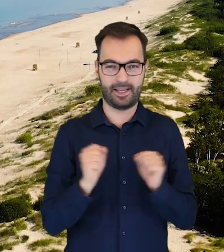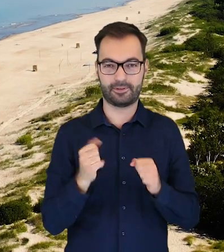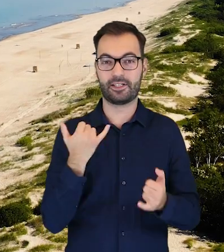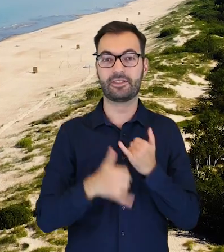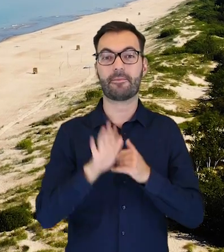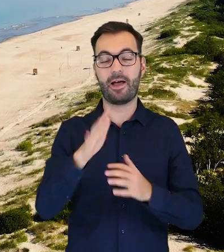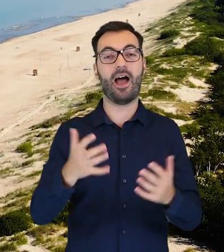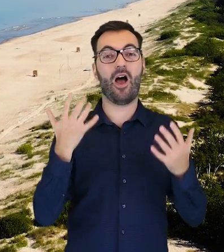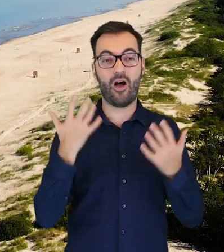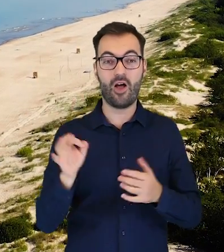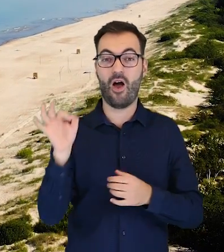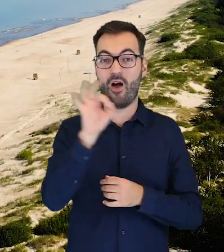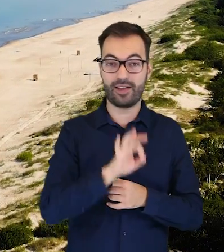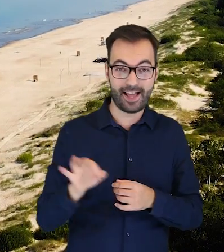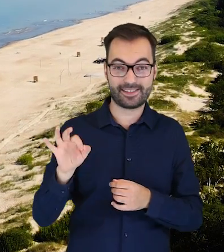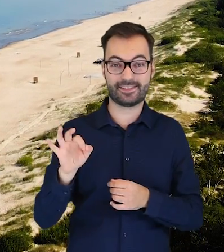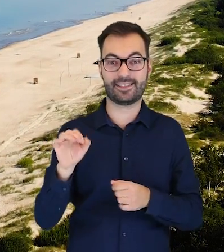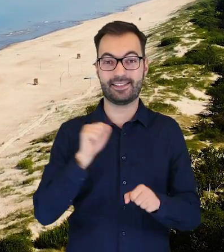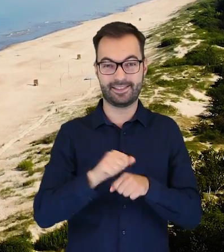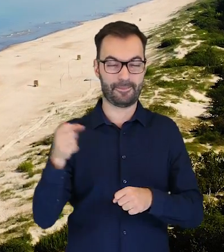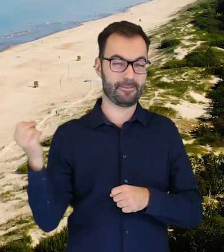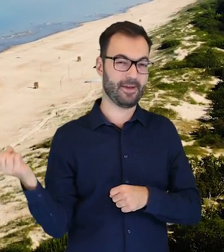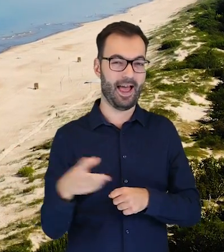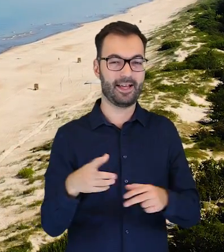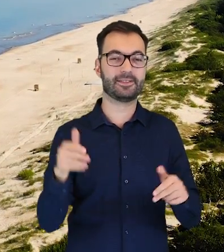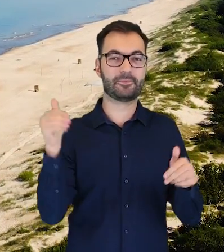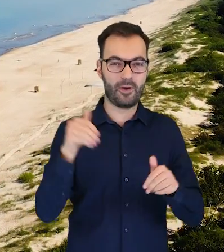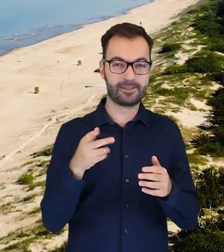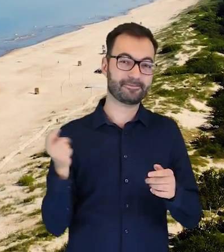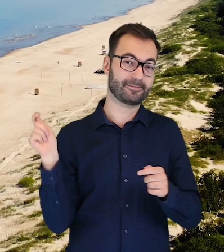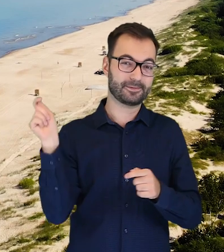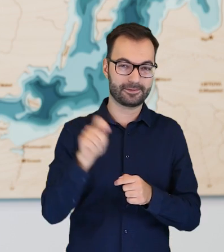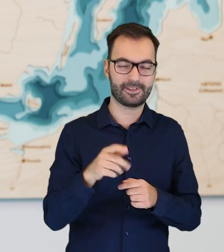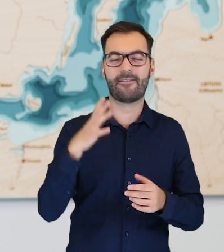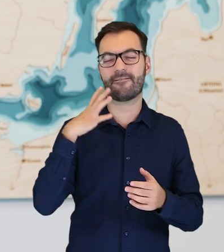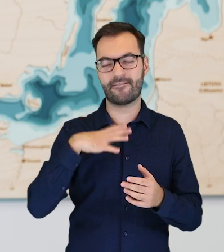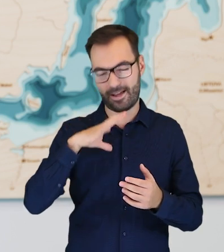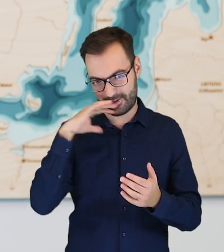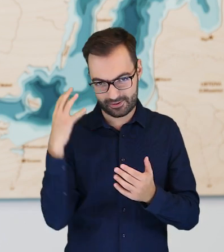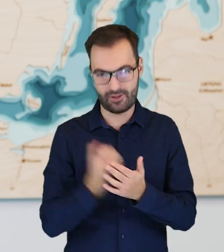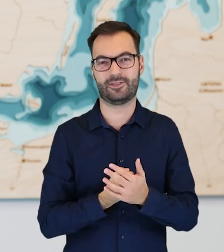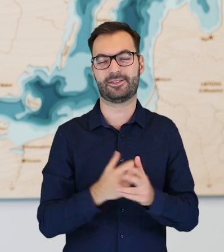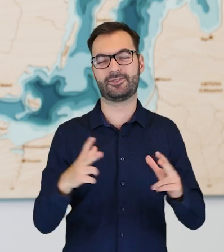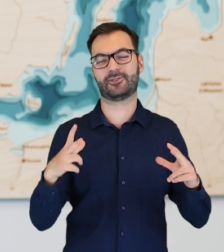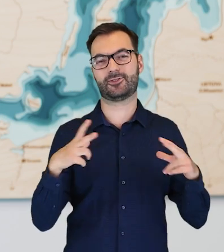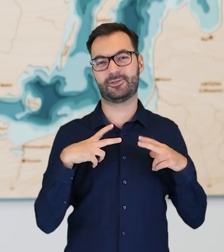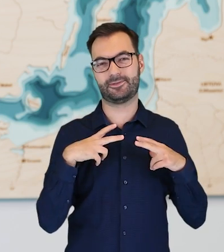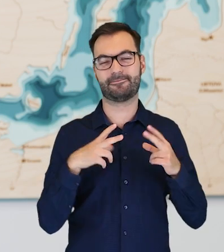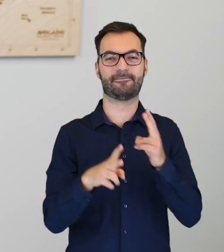Jeśli macie tylko okazję znaleźć się na naszych pięknych, piaszczystych plażach, to korzystajcie z wolnego czasu.